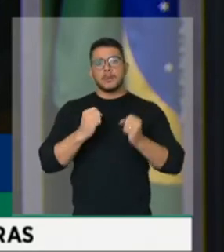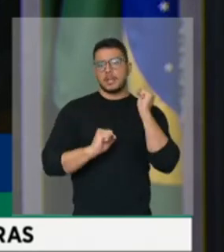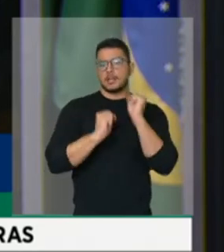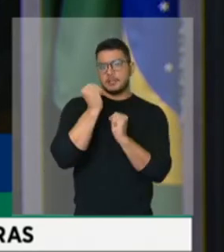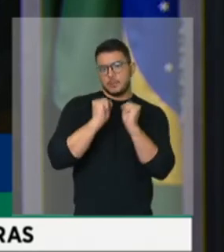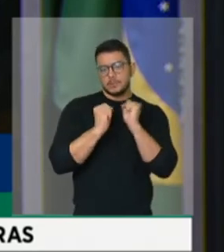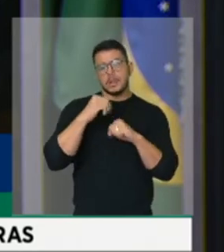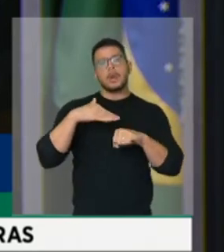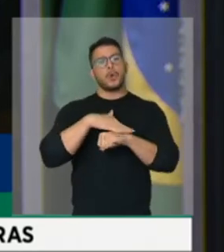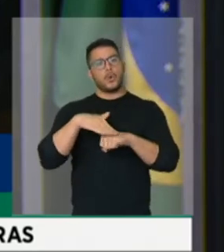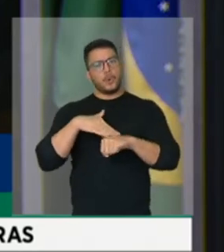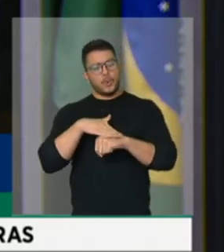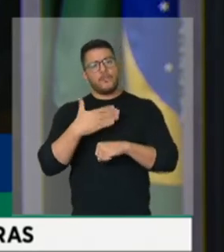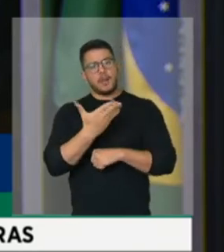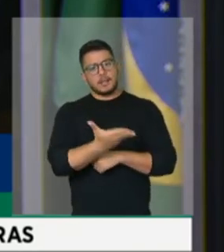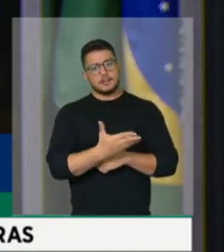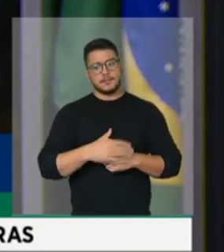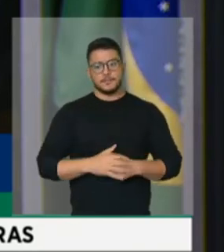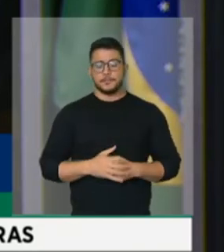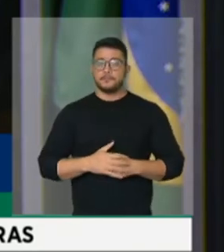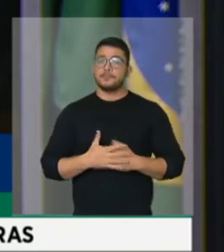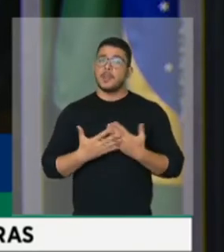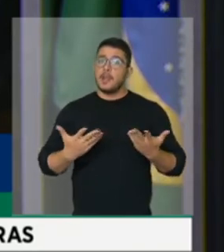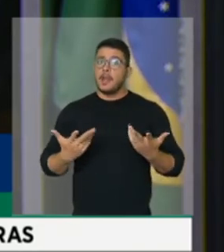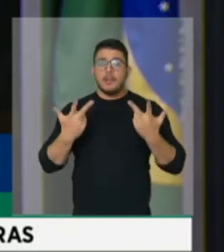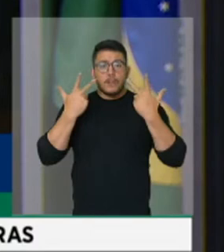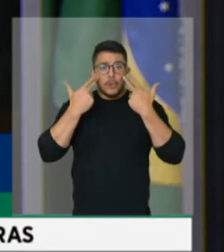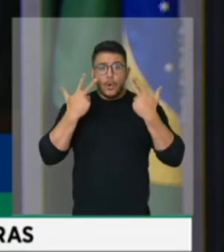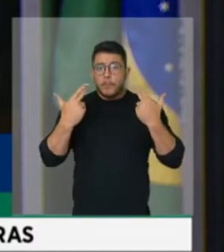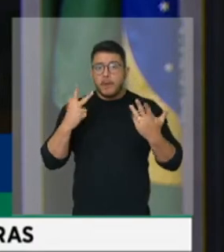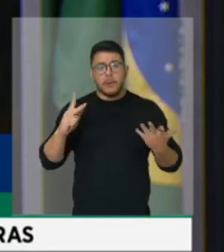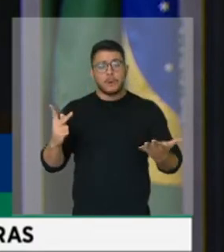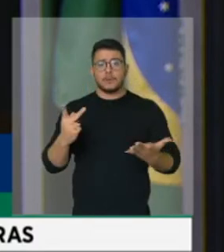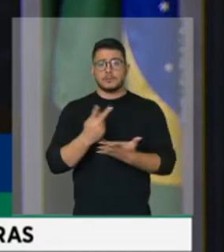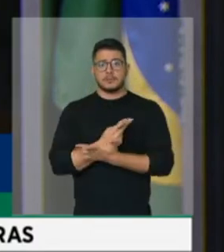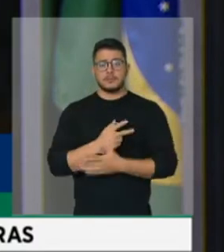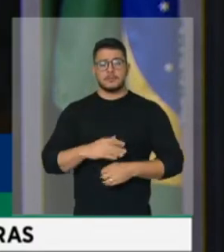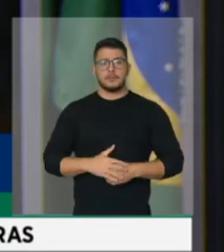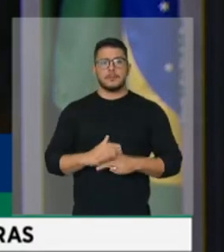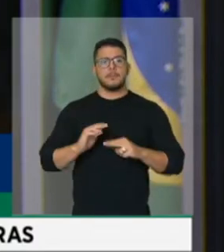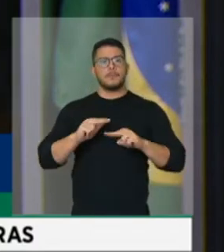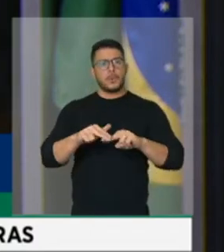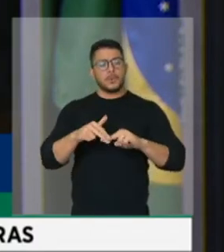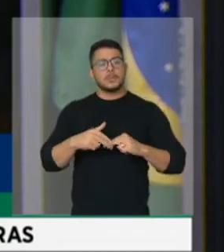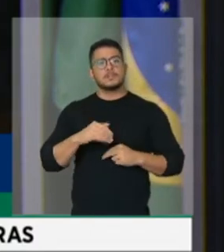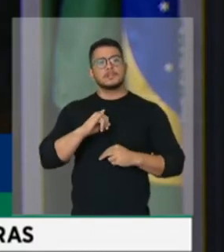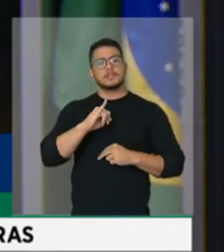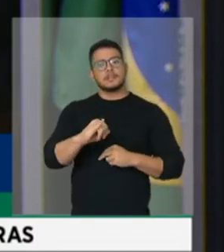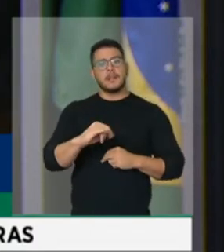NASCIMENTO. AQUI, QUANDO A GENTE TRATA COM MATÉRIA RELACIONADA A MEIO AMBIENTE A GENTE CONVERSA COM AMBIENTALISTA. QUANDO A GENTE